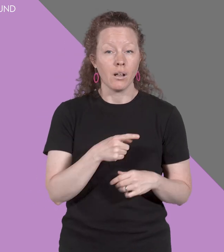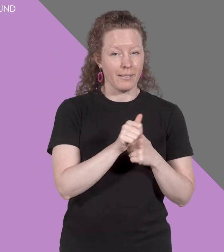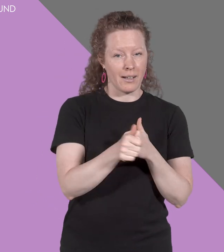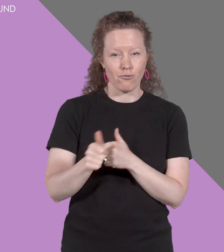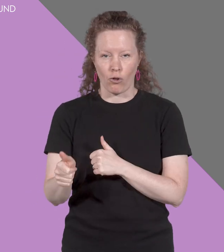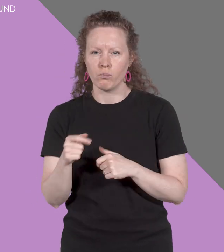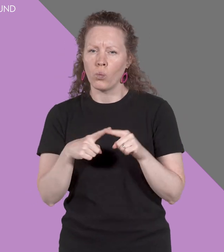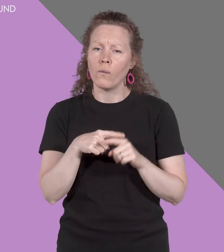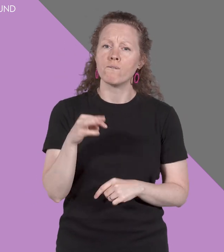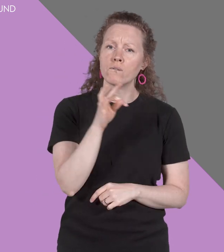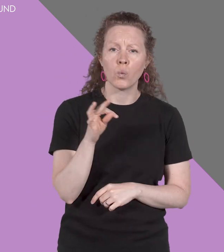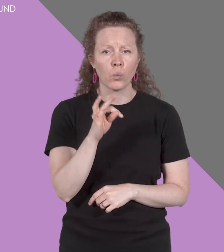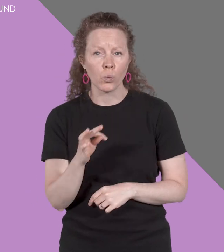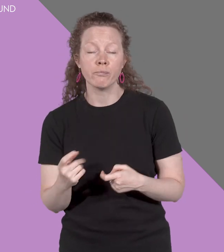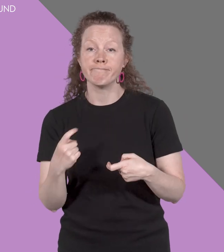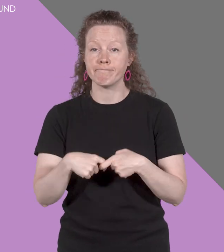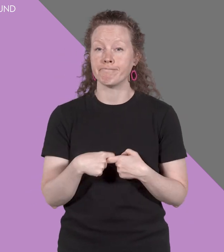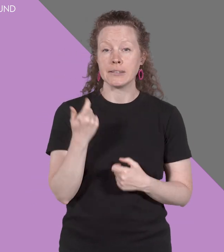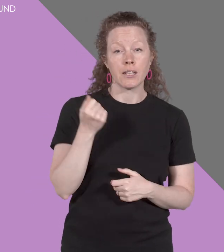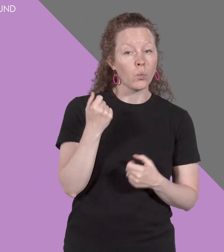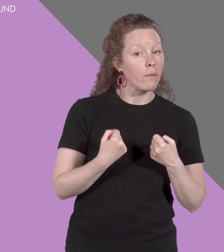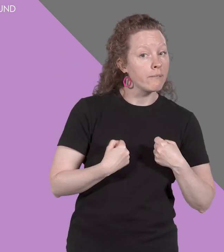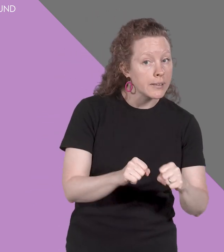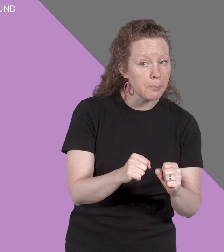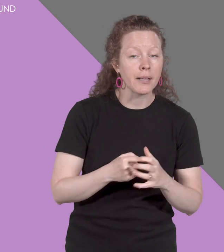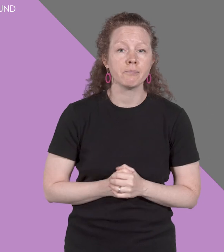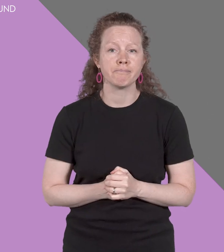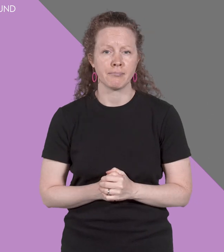Delegaterna ställde frågor bland annat om seniorverksamheten, -